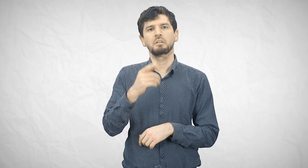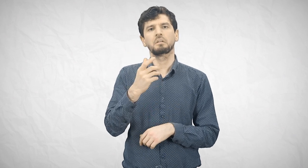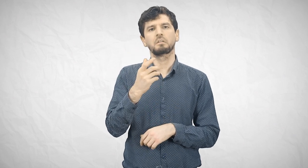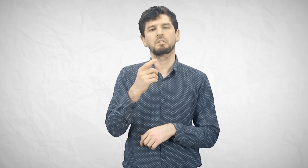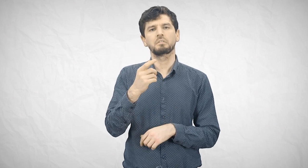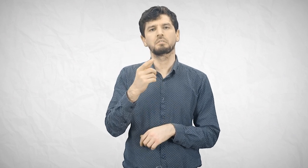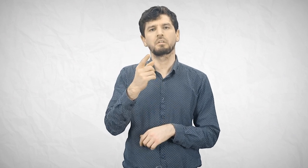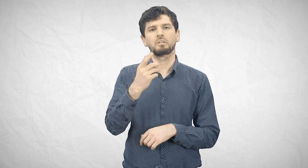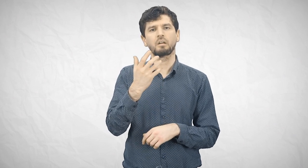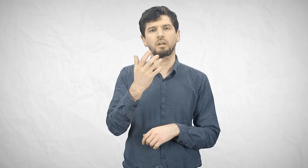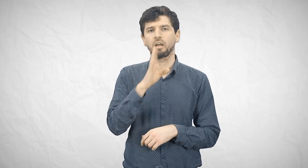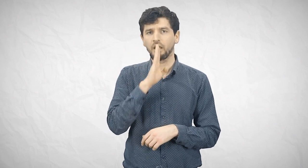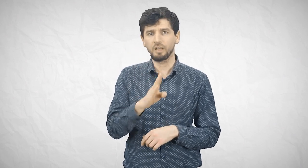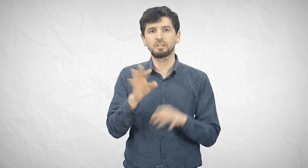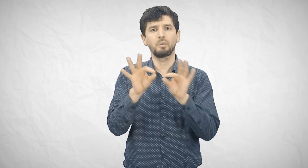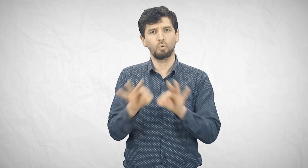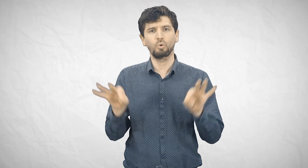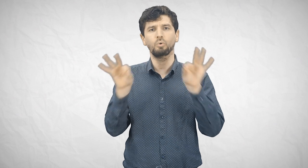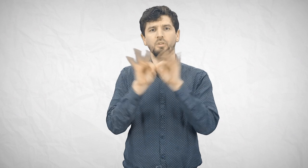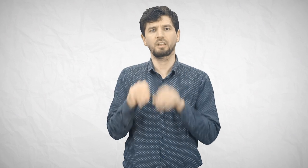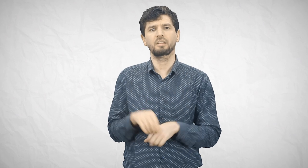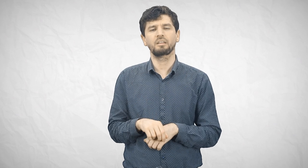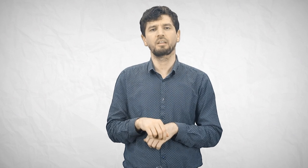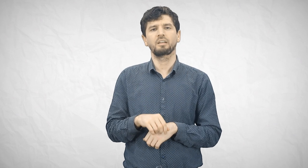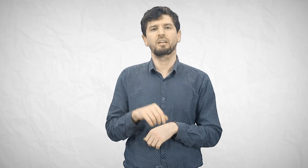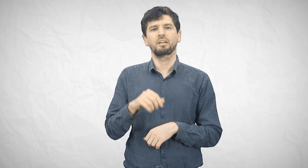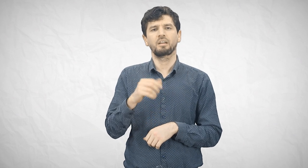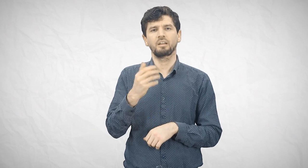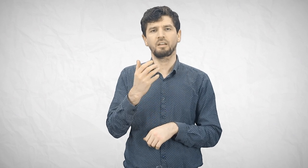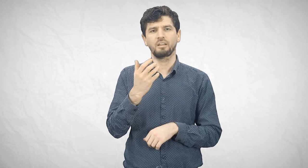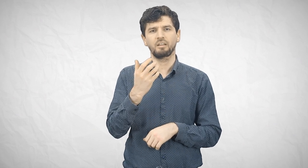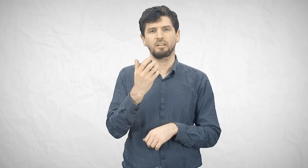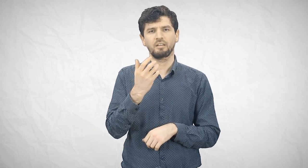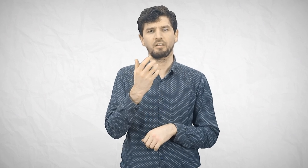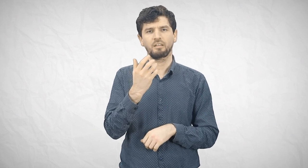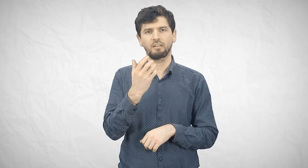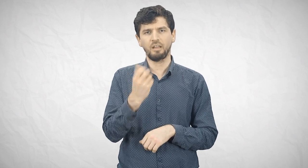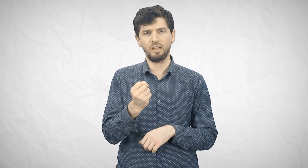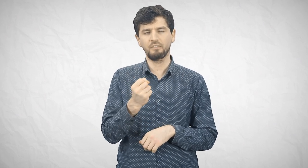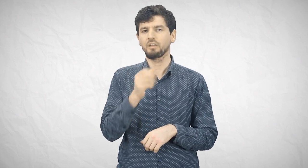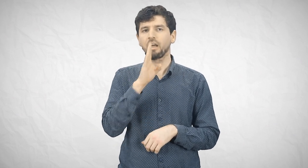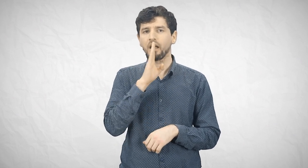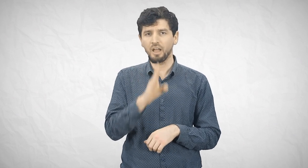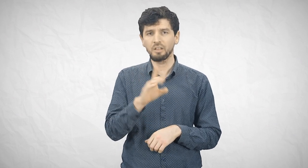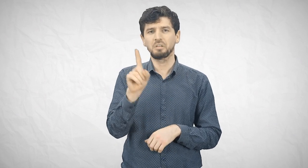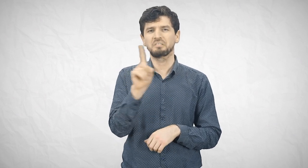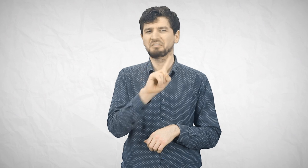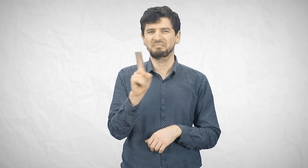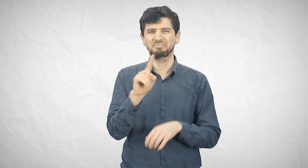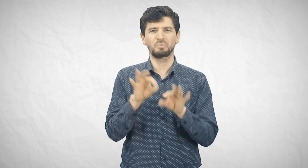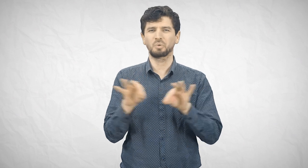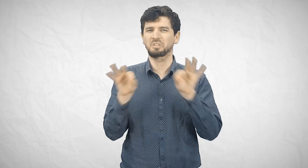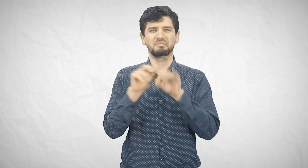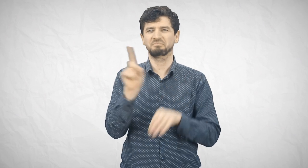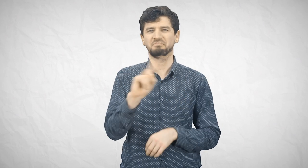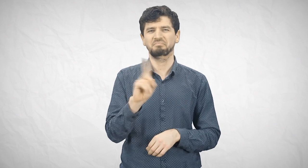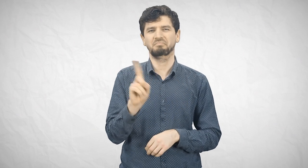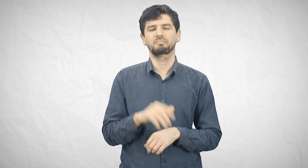Das ist wichtig Das ist nicht wichtig.